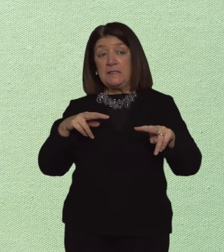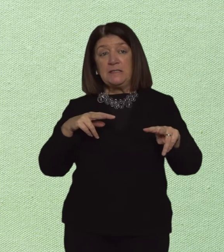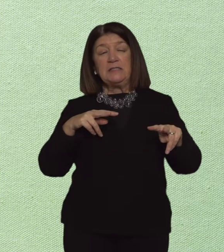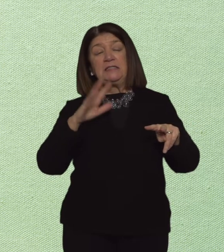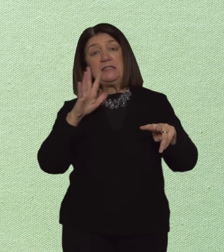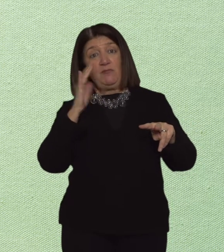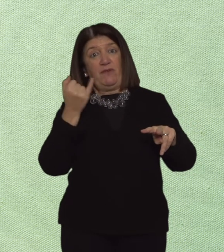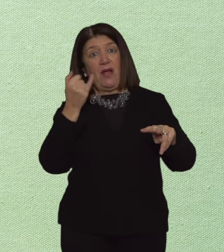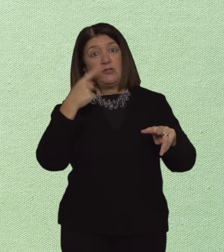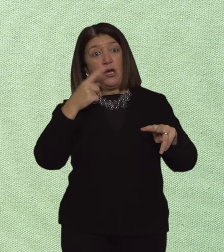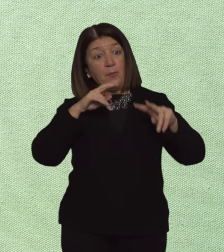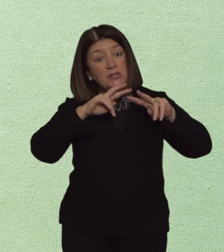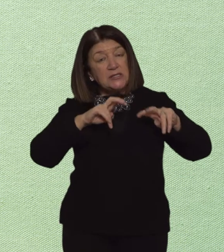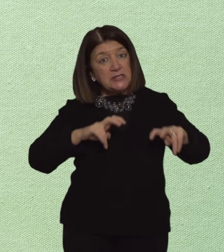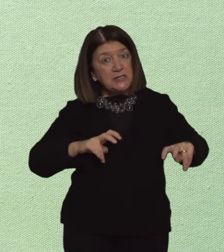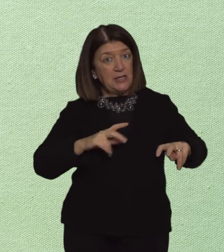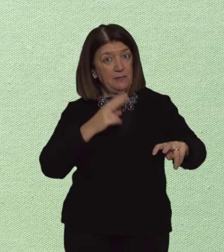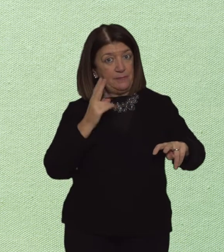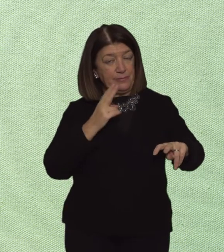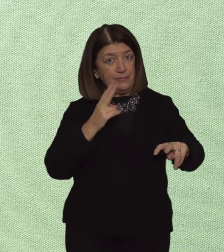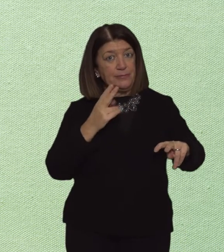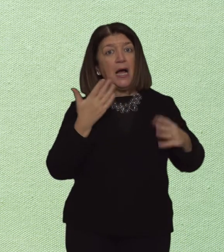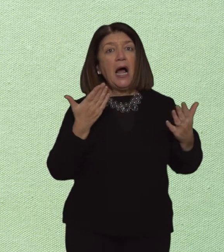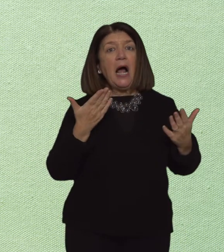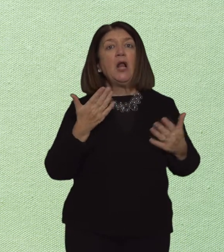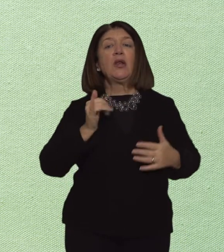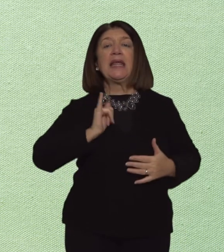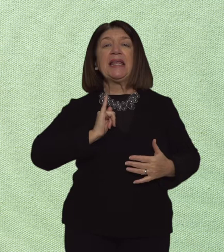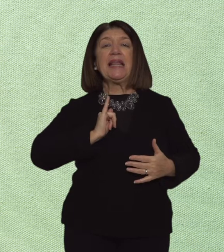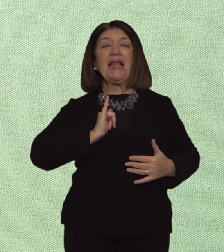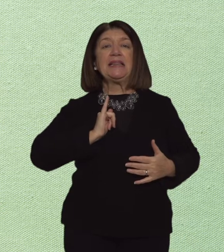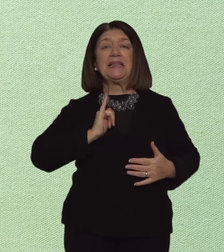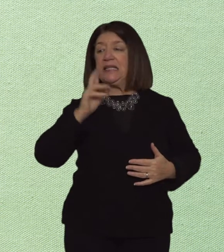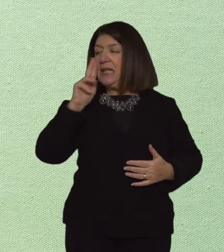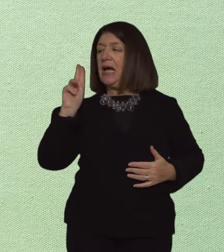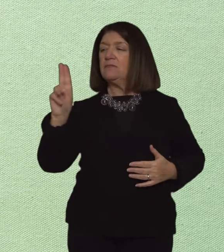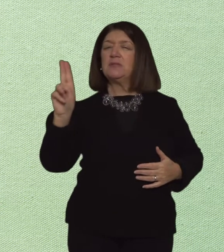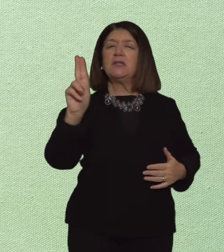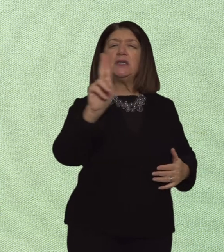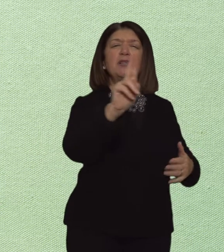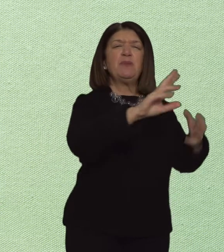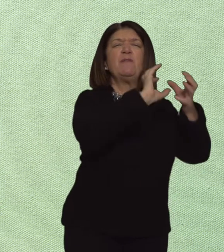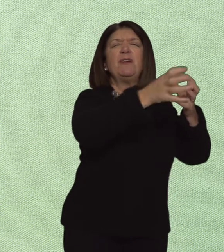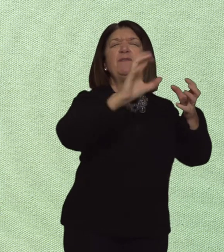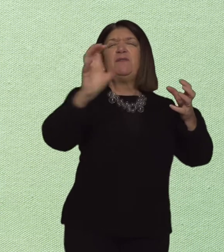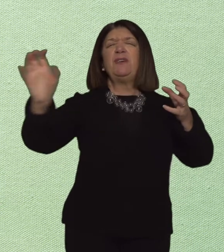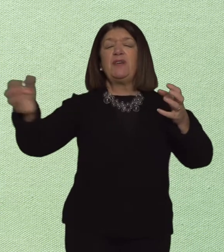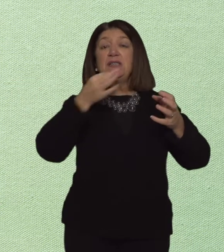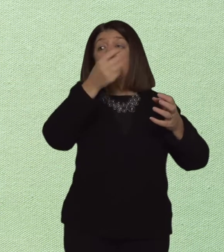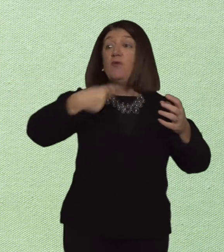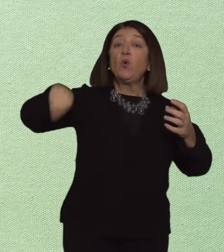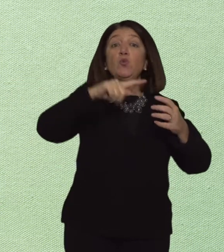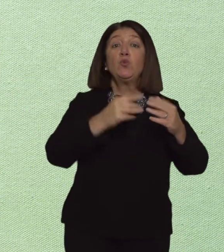livelli di profondità diversi. Nel momento in cui noi ci fermiamo alla comprensione dell'altro in